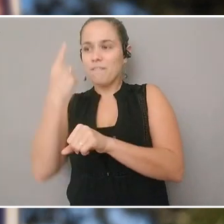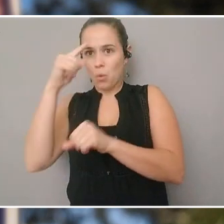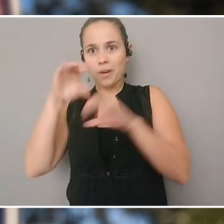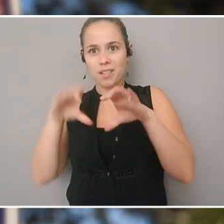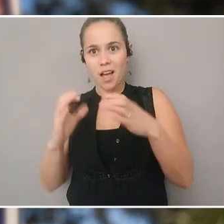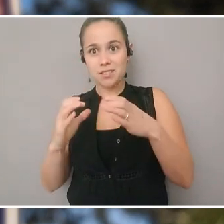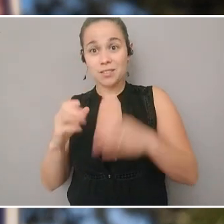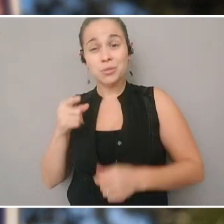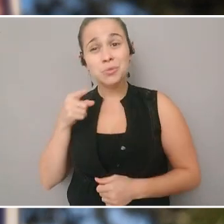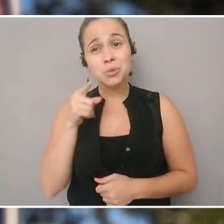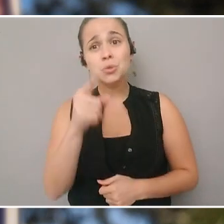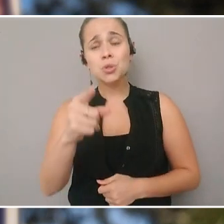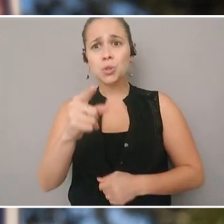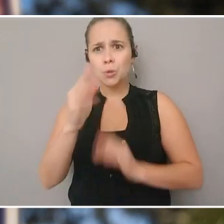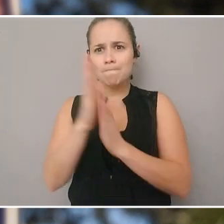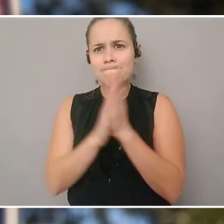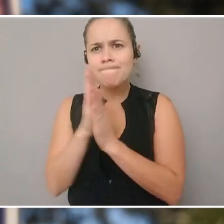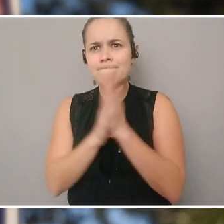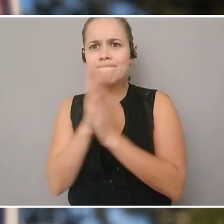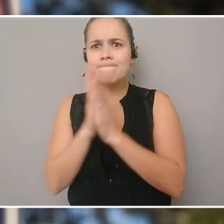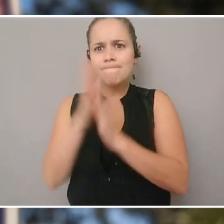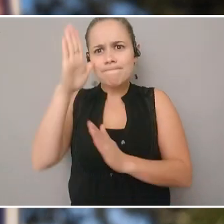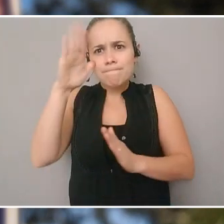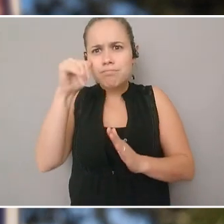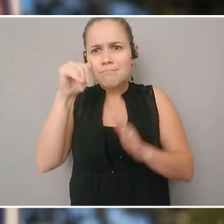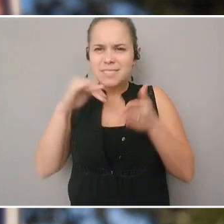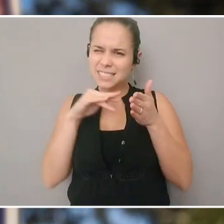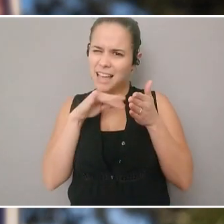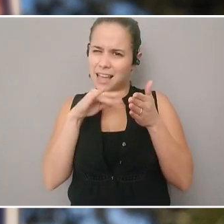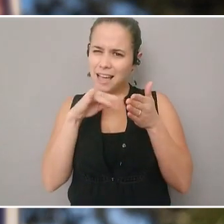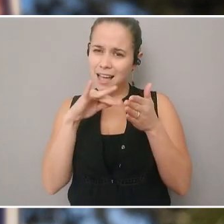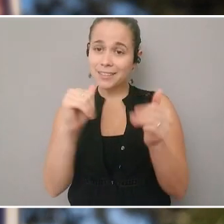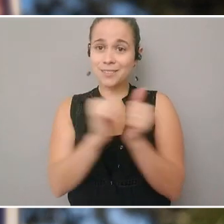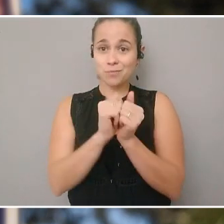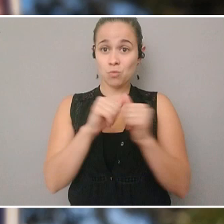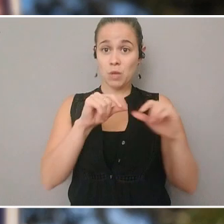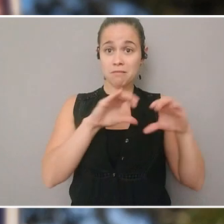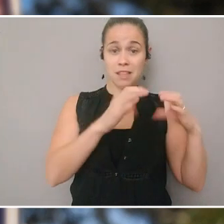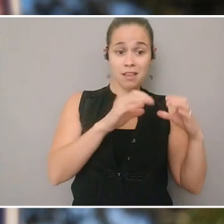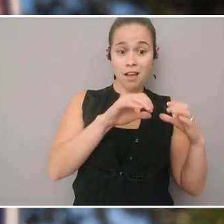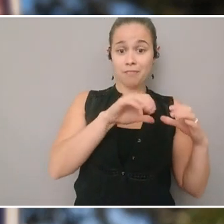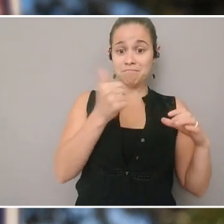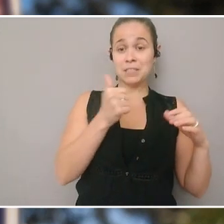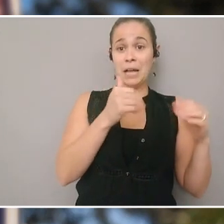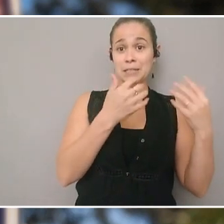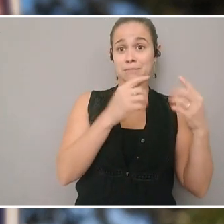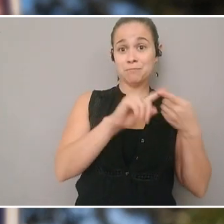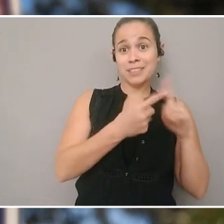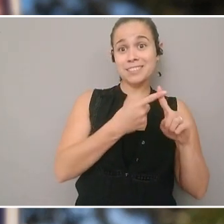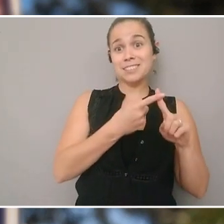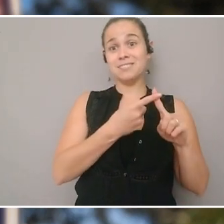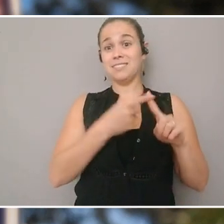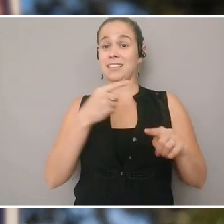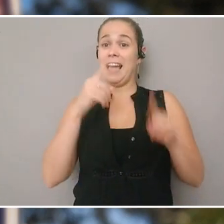fueron persistentes en tener sesiones estudiando con compañeros para pasar sus